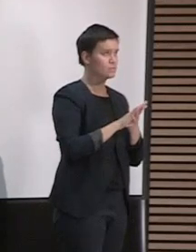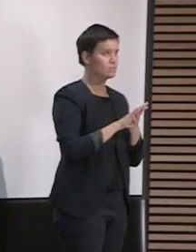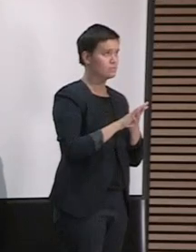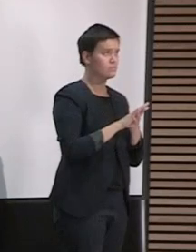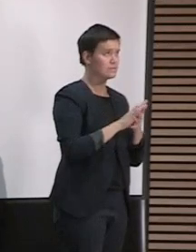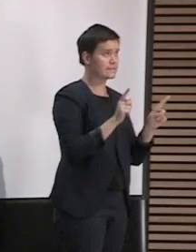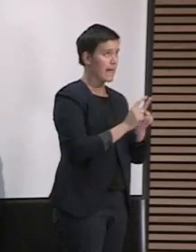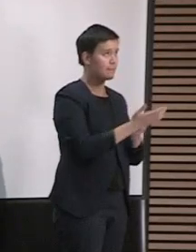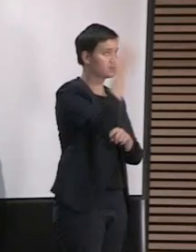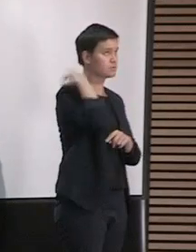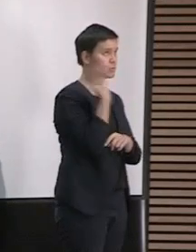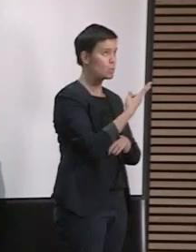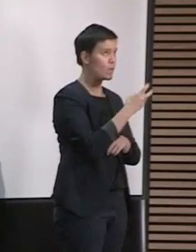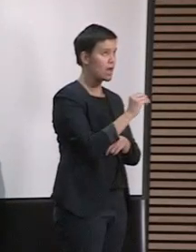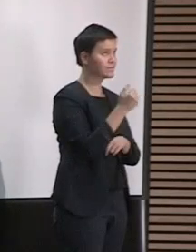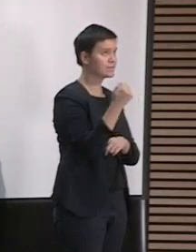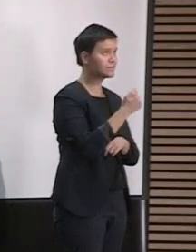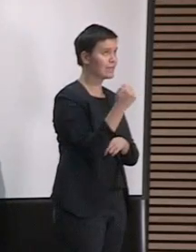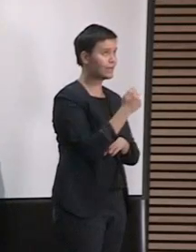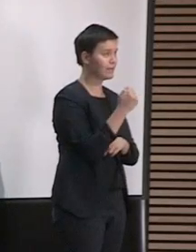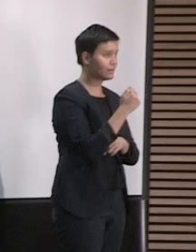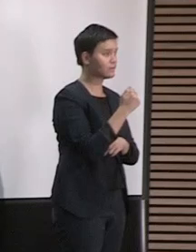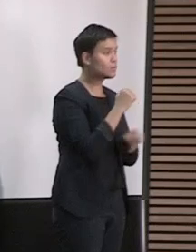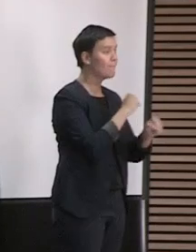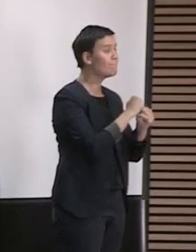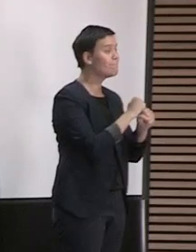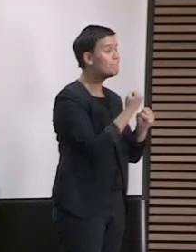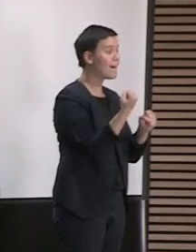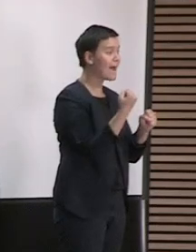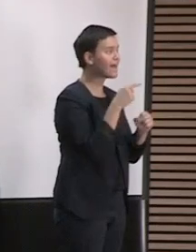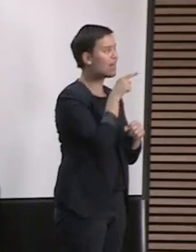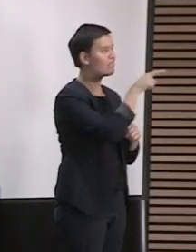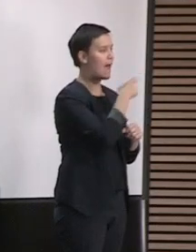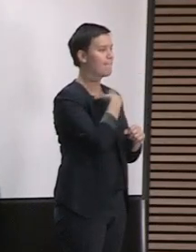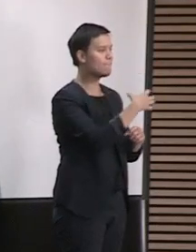i te Hrae, ko te uara o te tuku moni LVR tiketike ki haumi